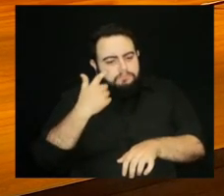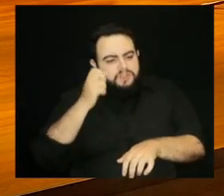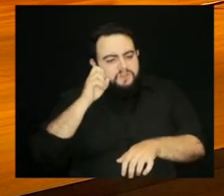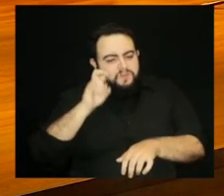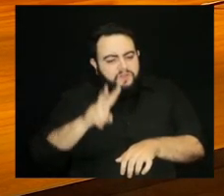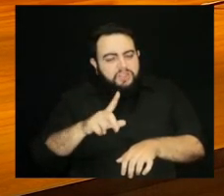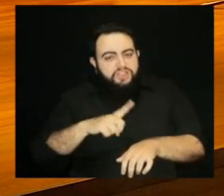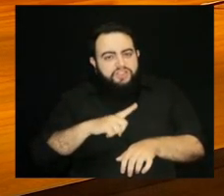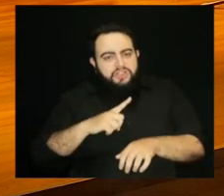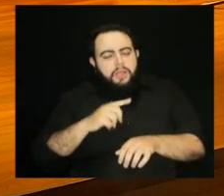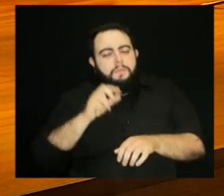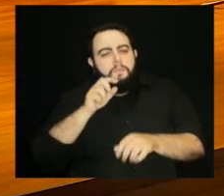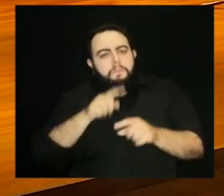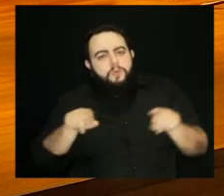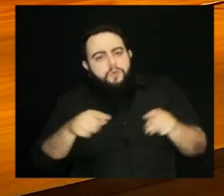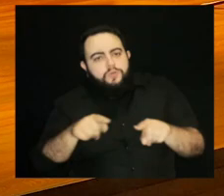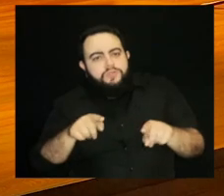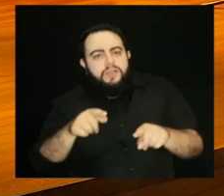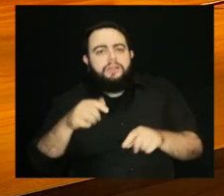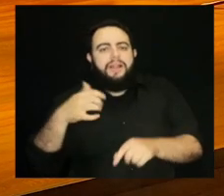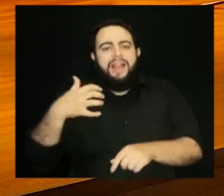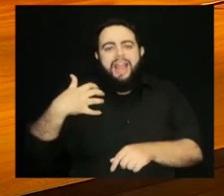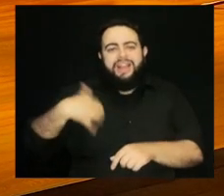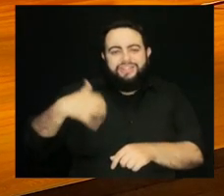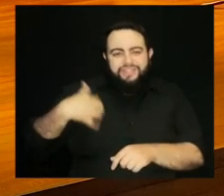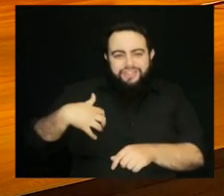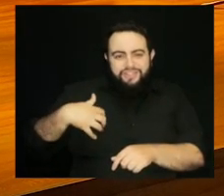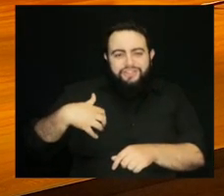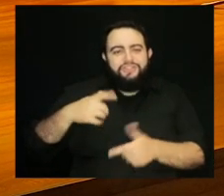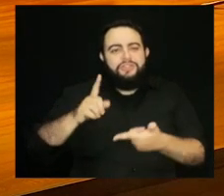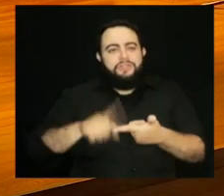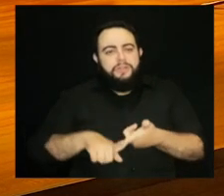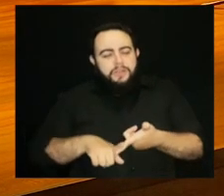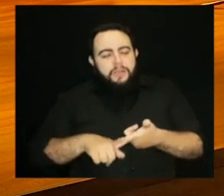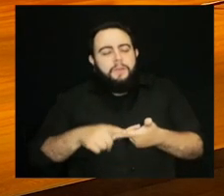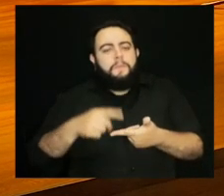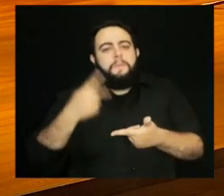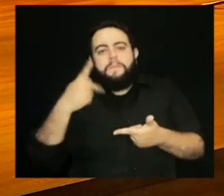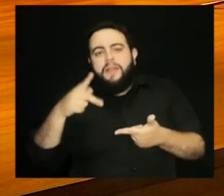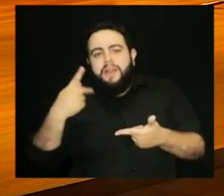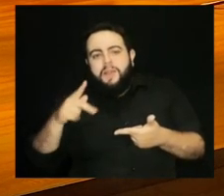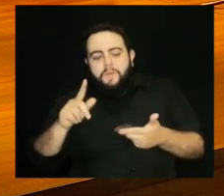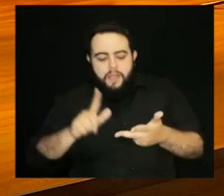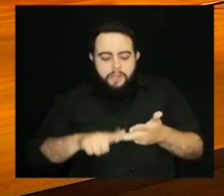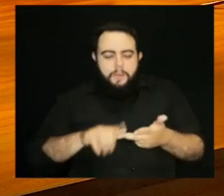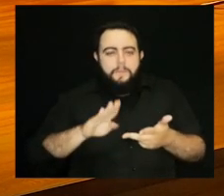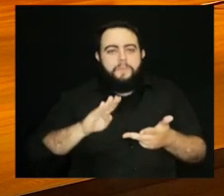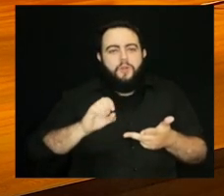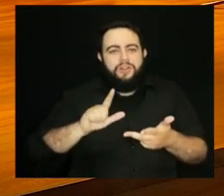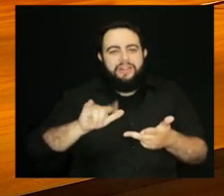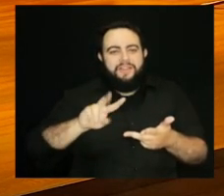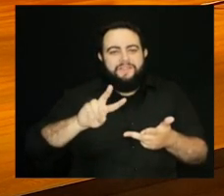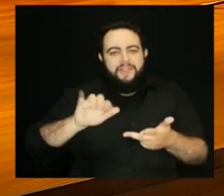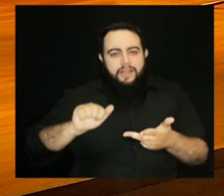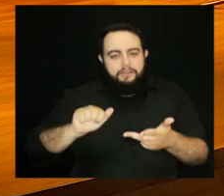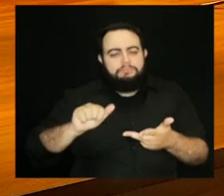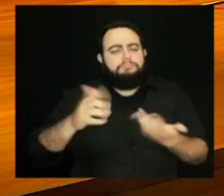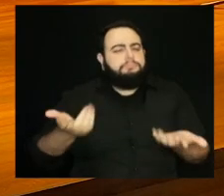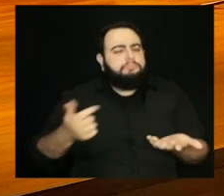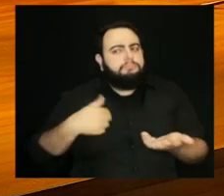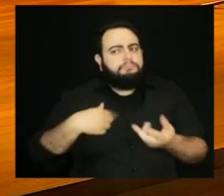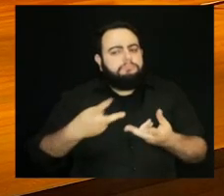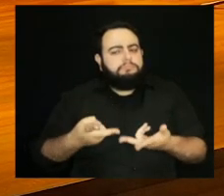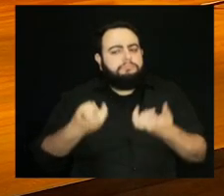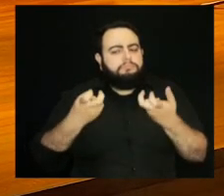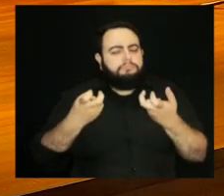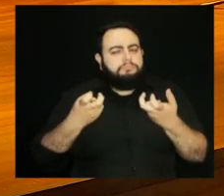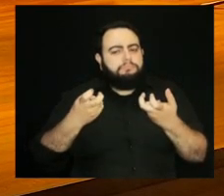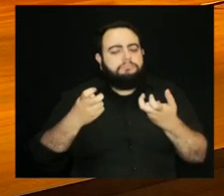Paraguai, começou a vir a música da Bolívia e aí tu te dá conta de como essa cultura que é na